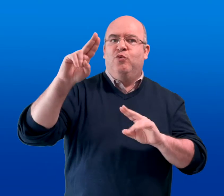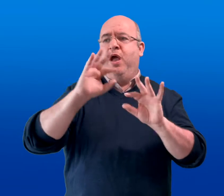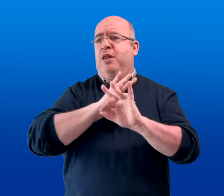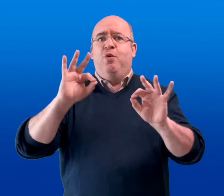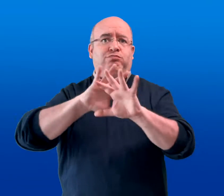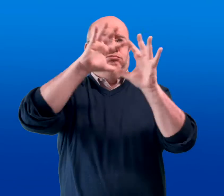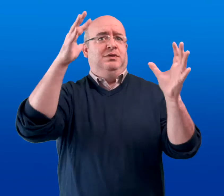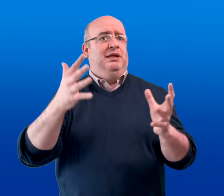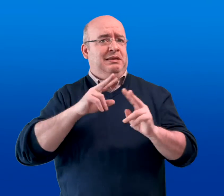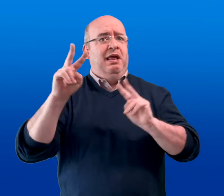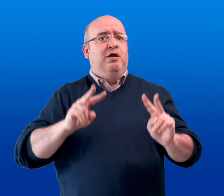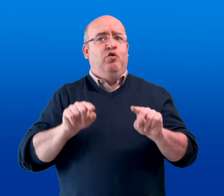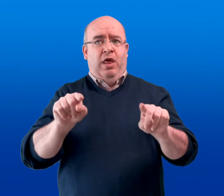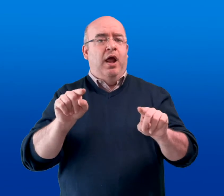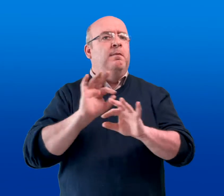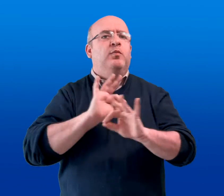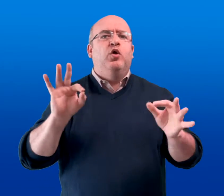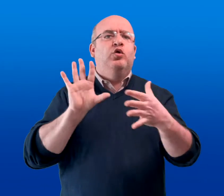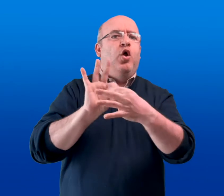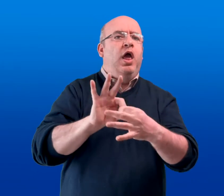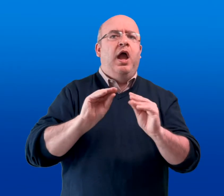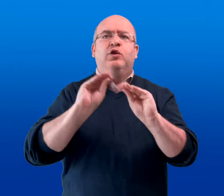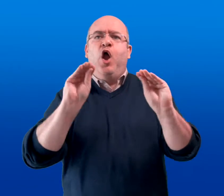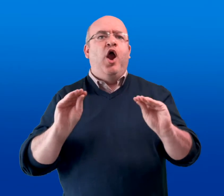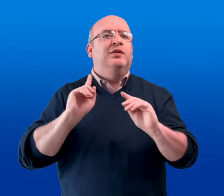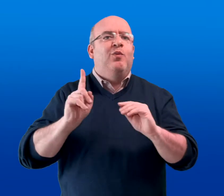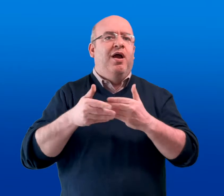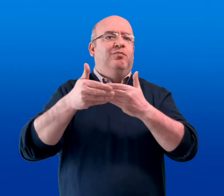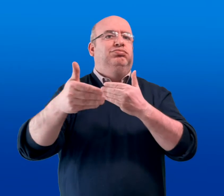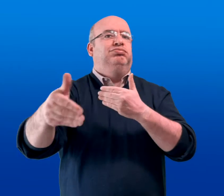Qui l’utente potrà trovare le attività dell’ENS a livello nazionale e internazionale in ordine cronologico, da quelle che devono ancora svolgersi a quelle passate.